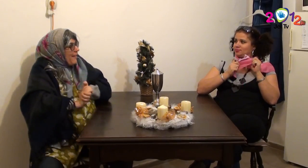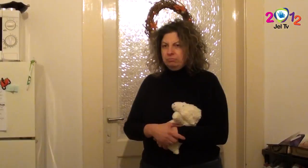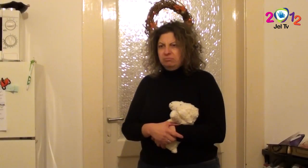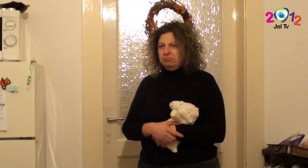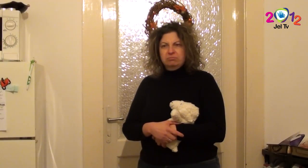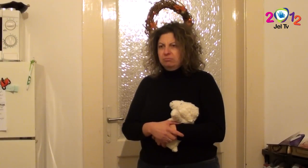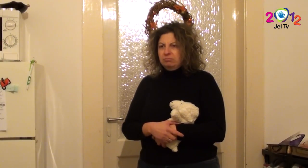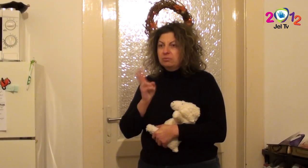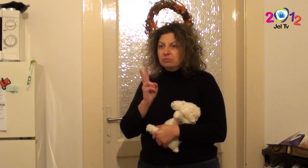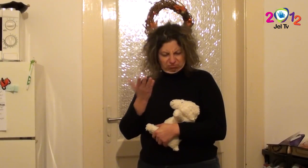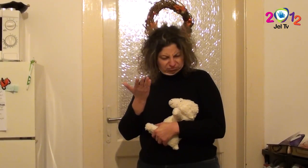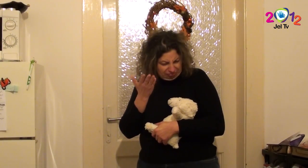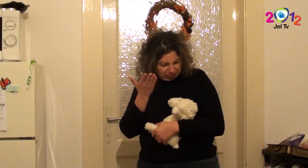Ki az?